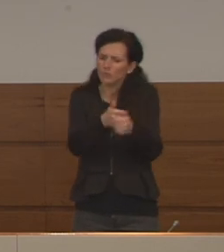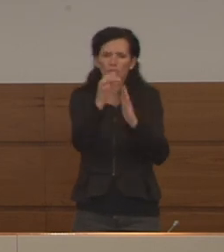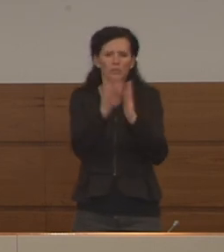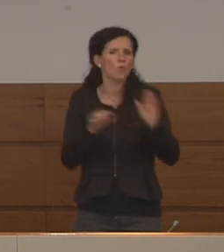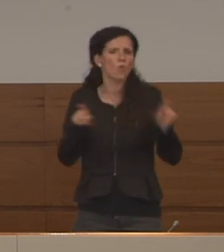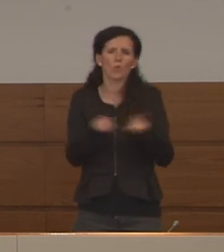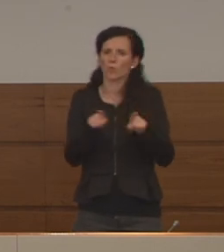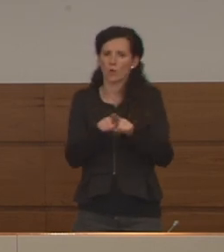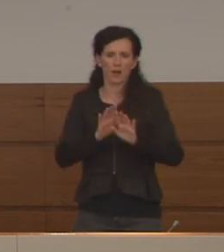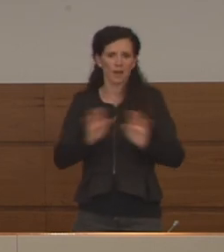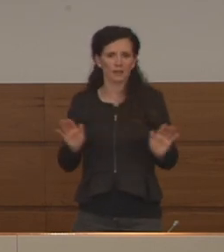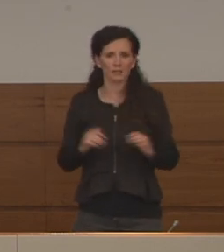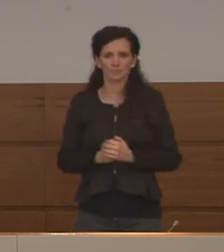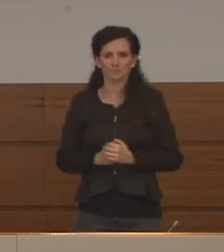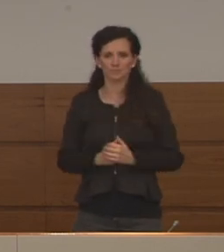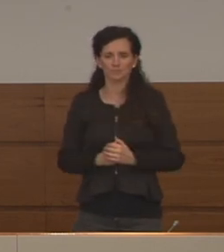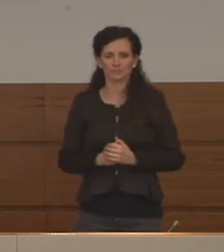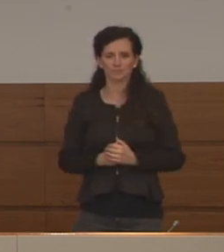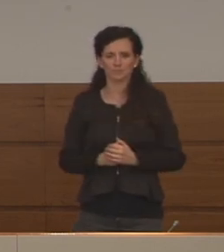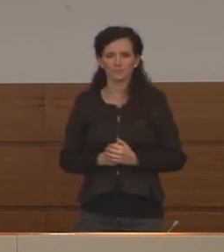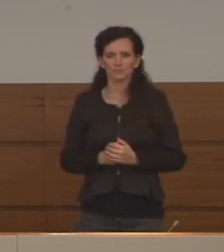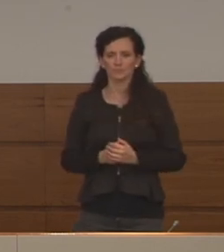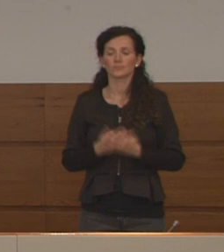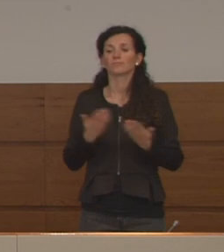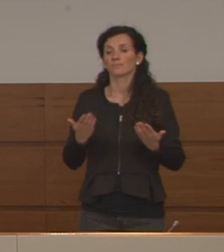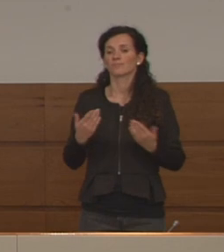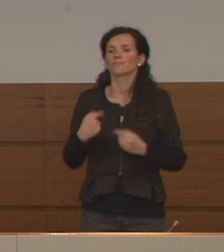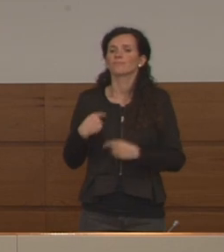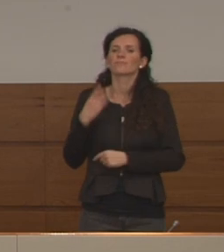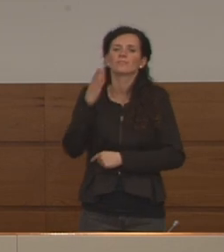Ovviamente andando con l'esercito e col lanciafiamme si ottengono delle